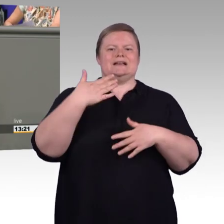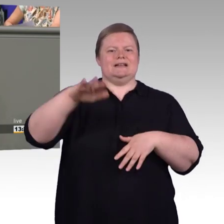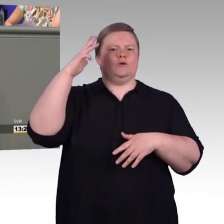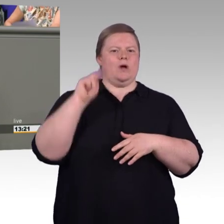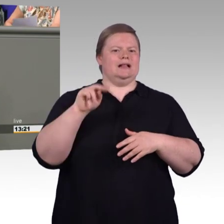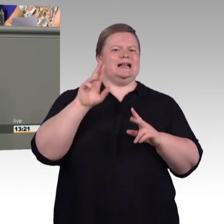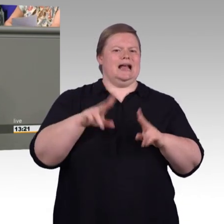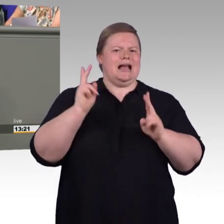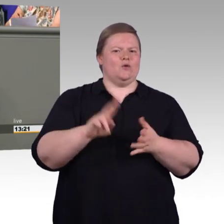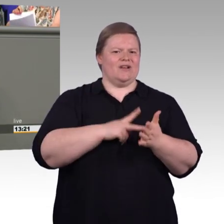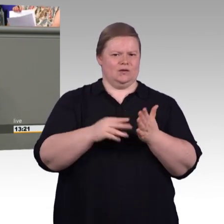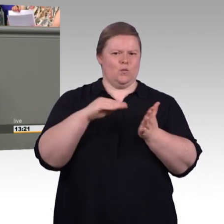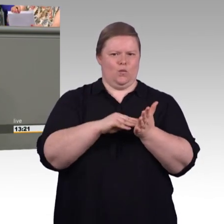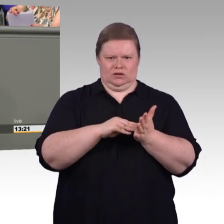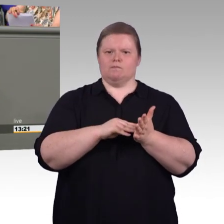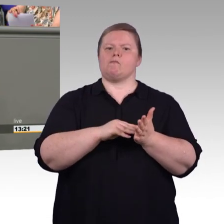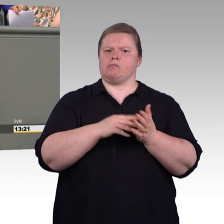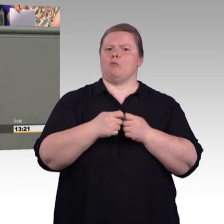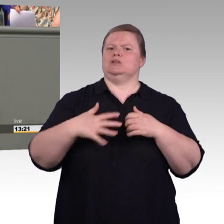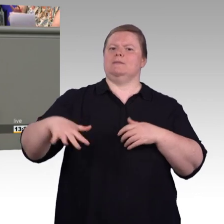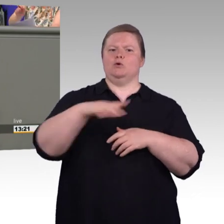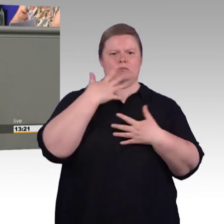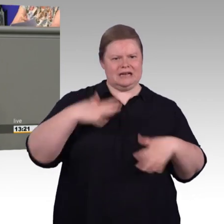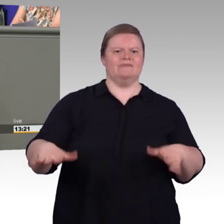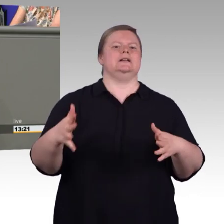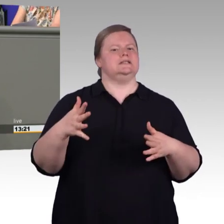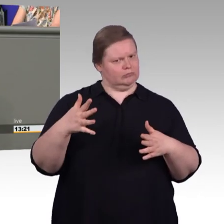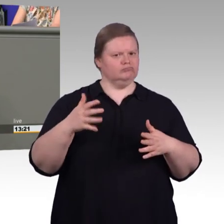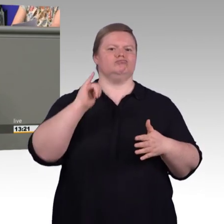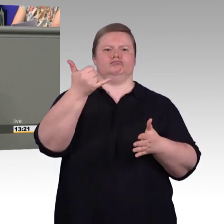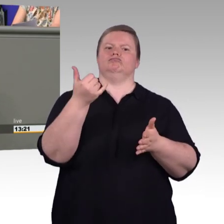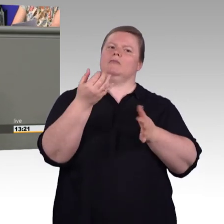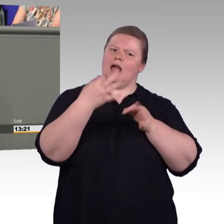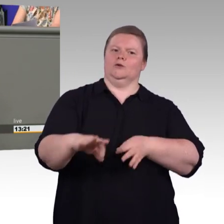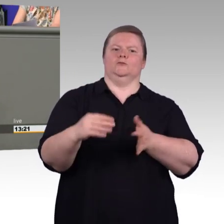Ja, welchem Antrag? Dem von Bündnis 90/Die Grünen oder dem Antrag der Linken? (Zwischenrufe)